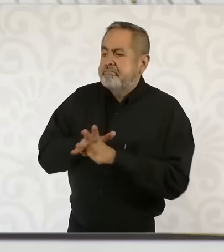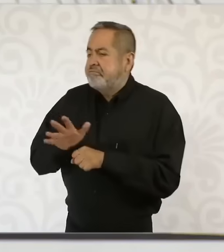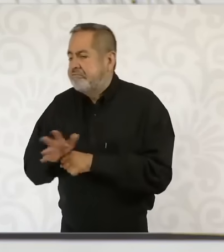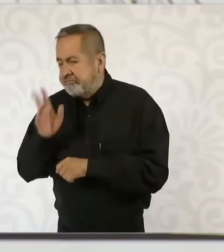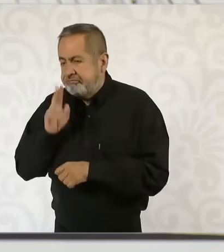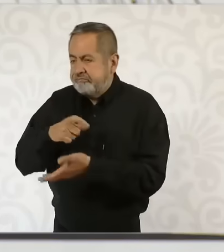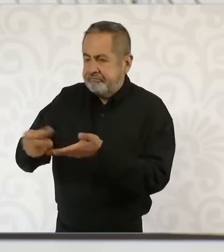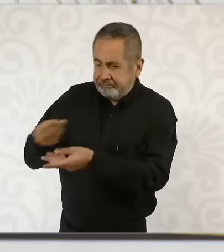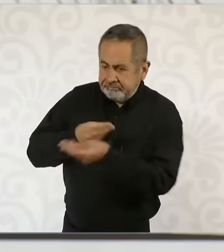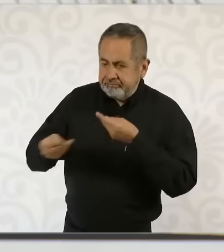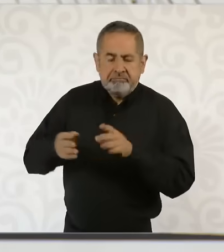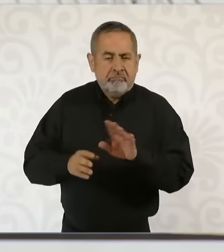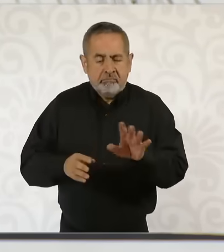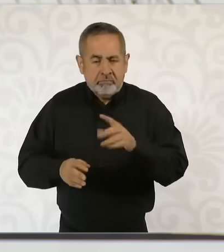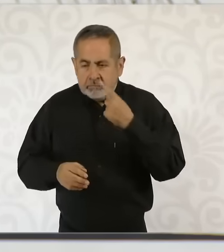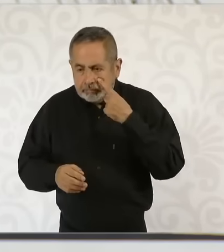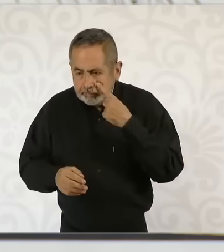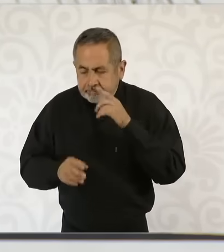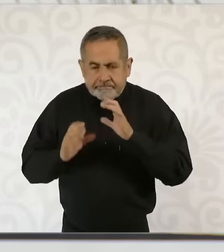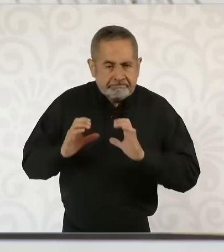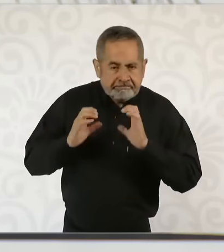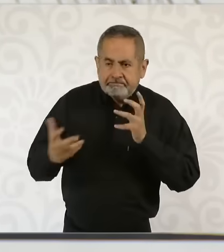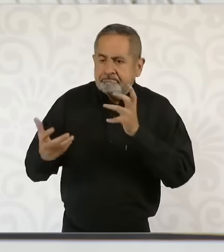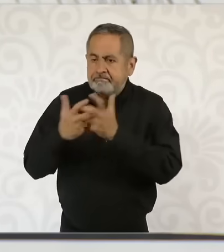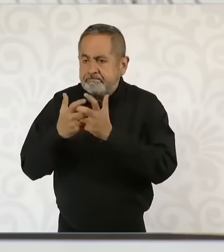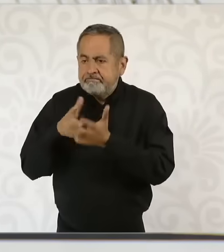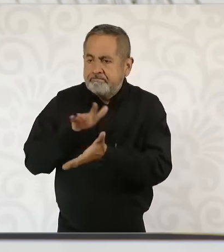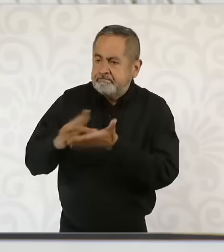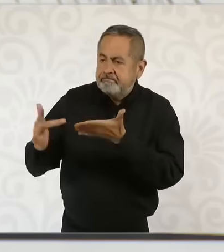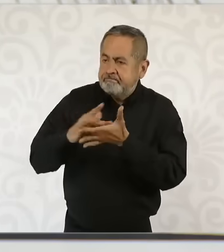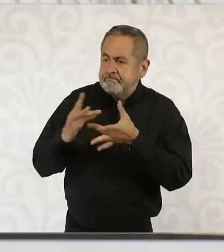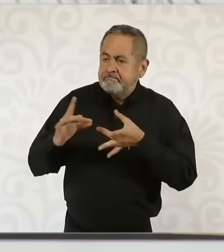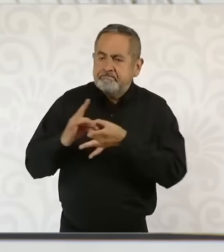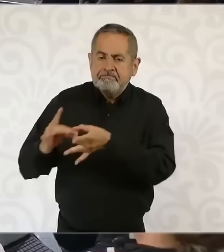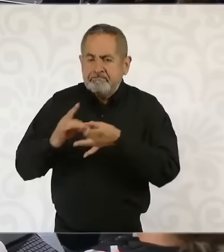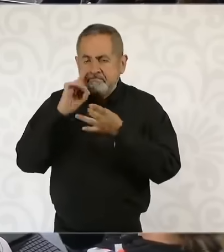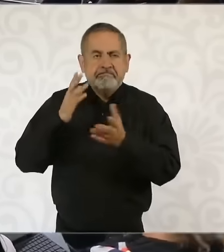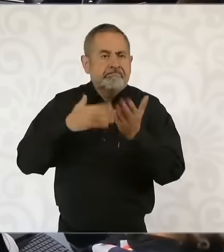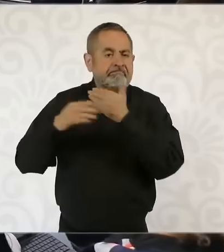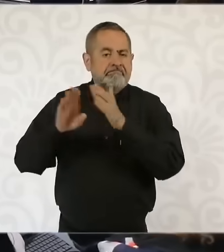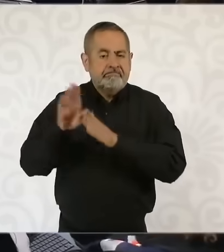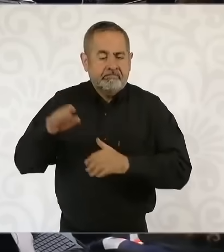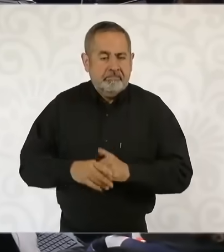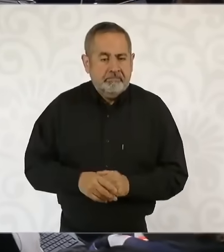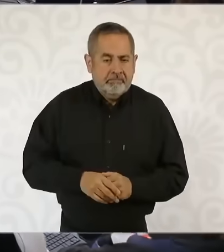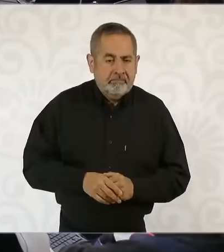sino tiene que ver con eh cooperación para el desarrollo. Eh, ¿preven alguna fecha como para